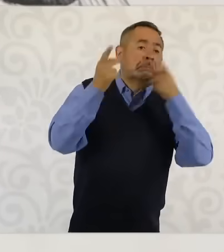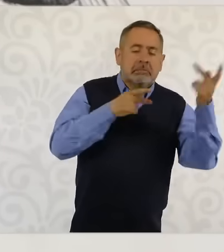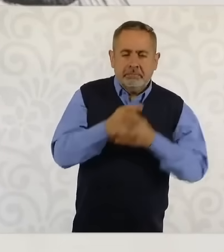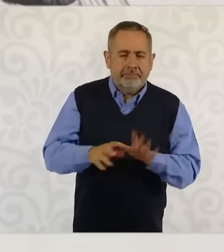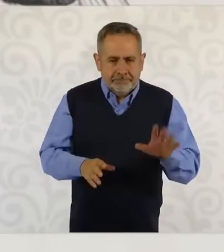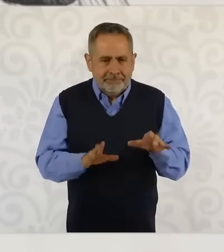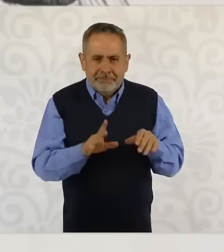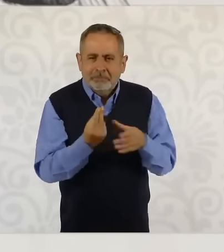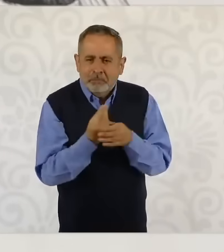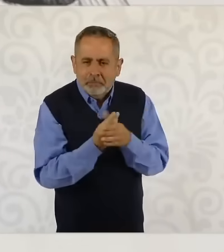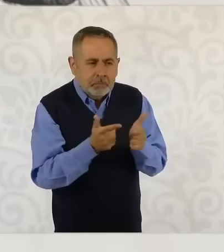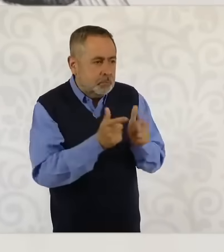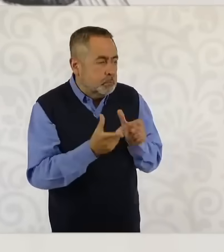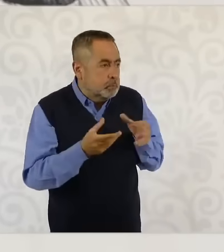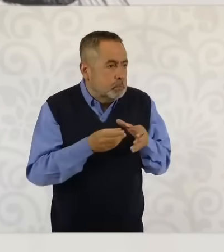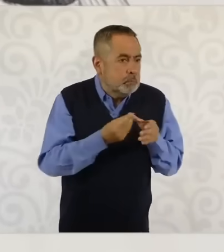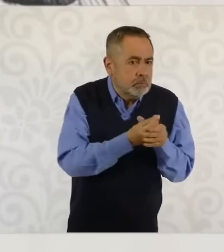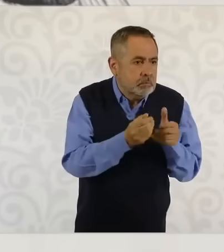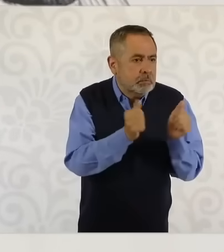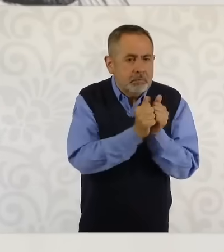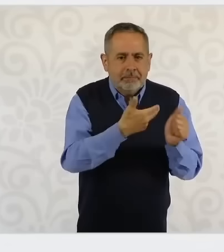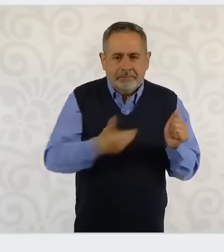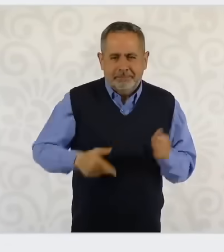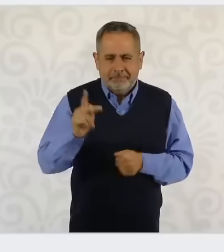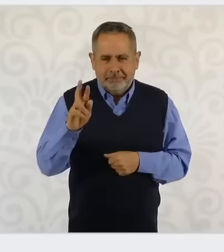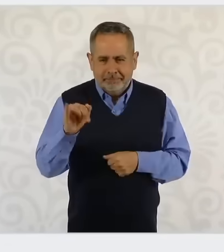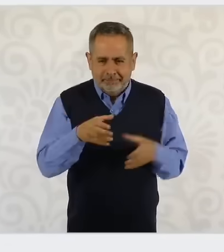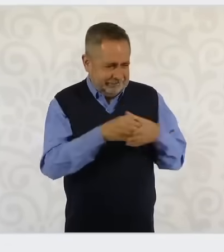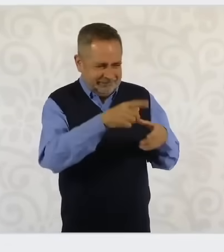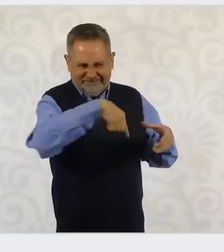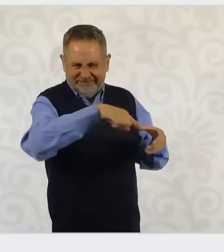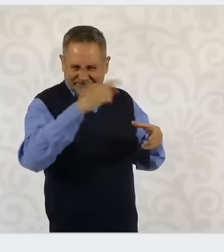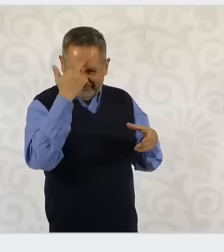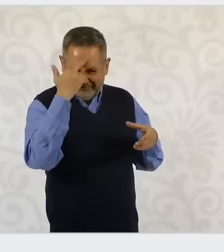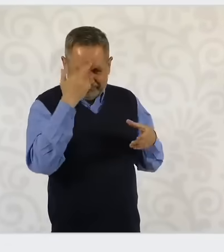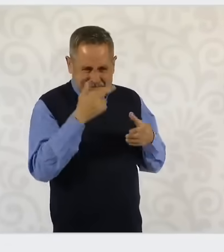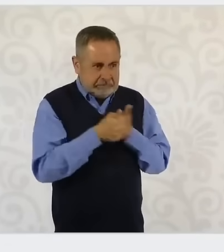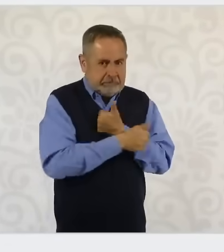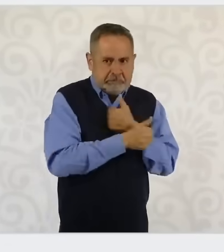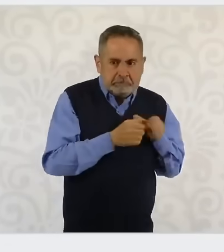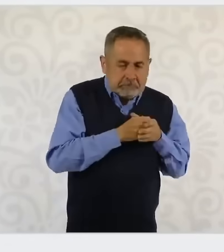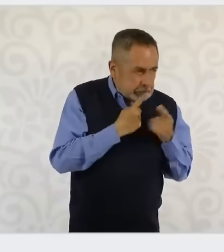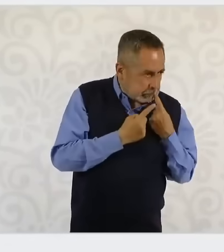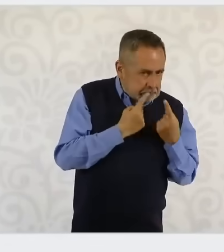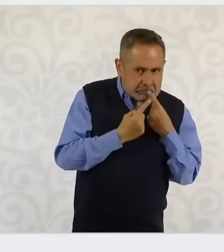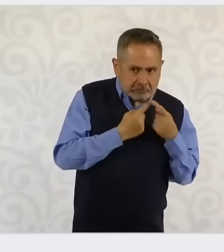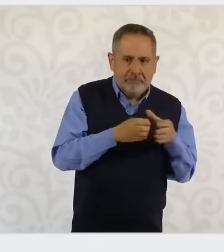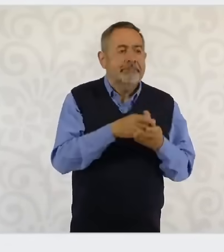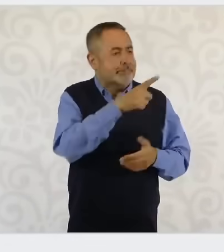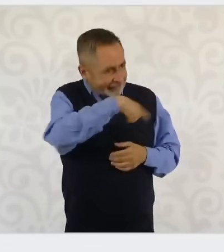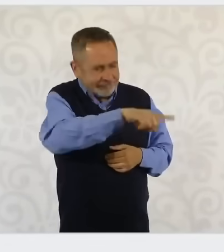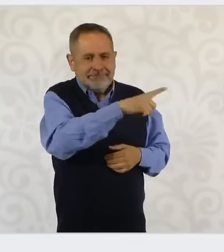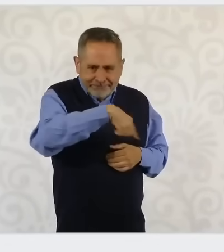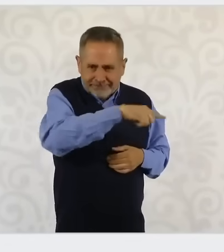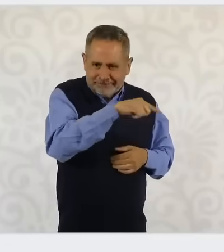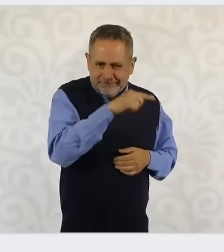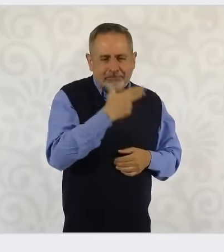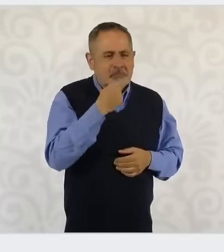reunieron en lo oscurito con el presidente del PRI eh ellos ellas pues a la mitad del